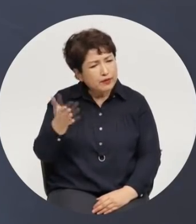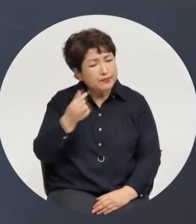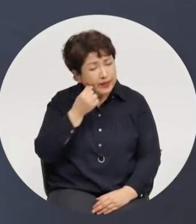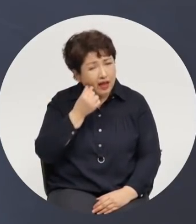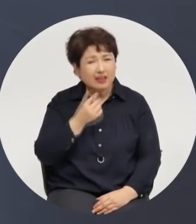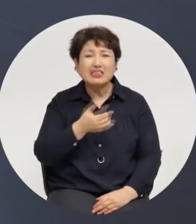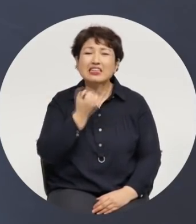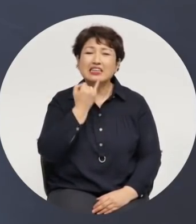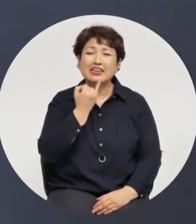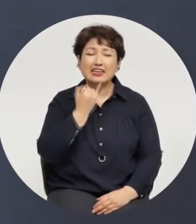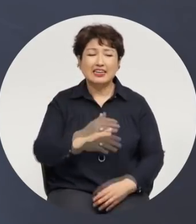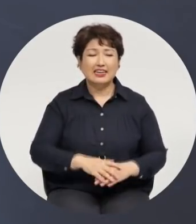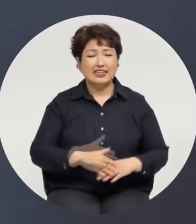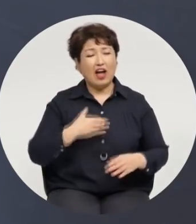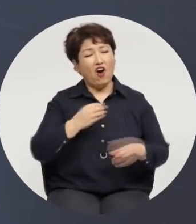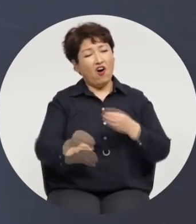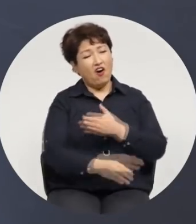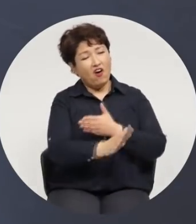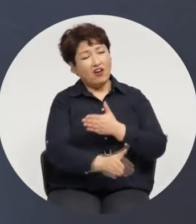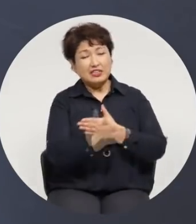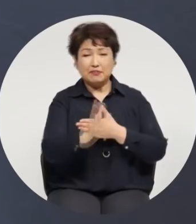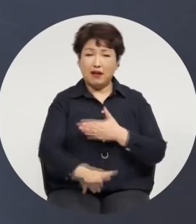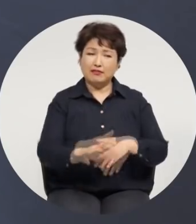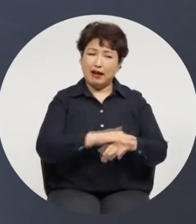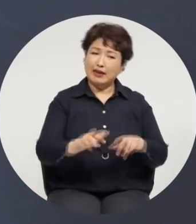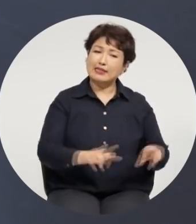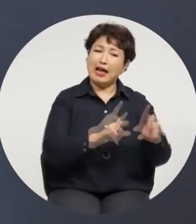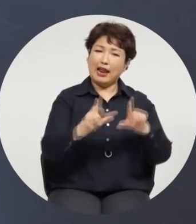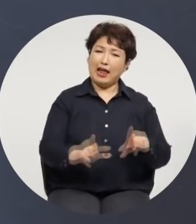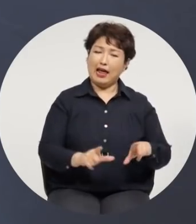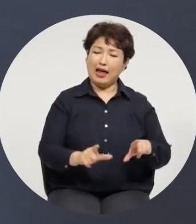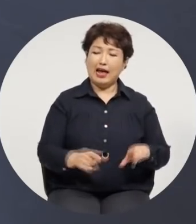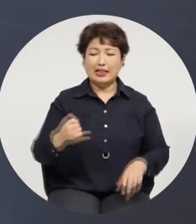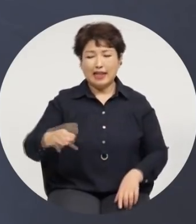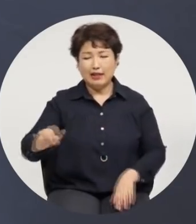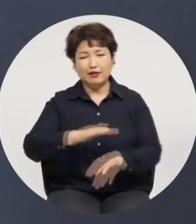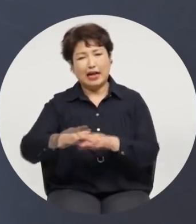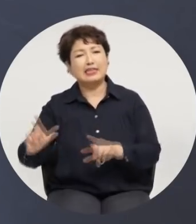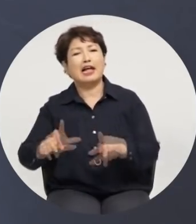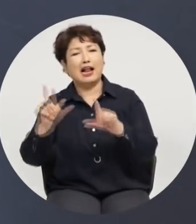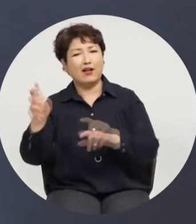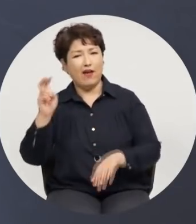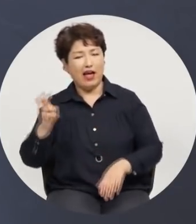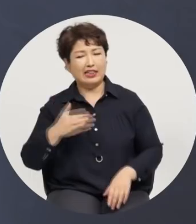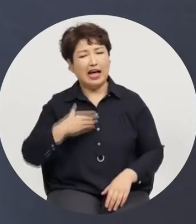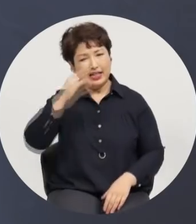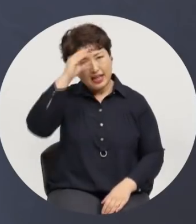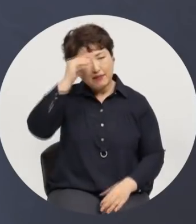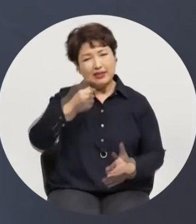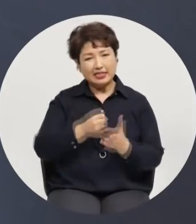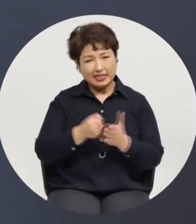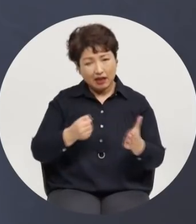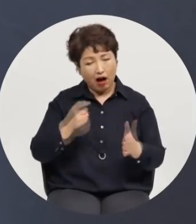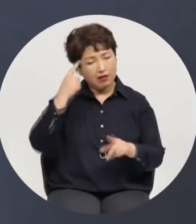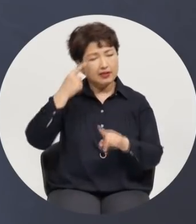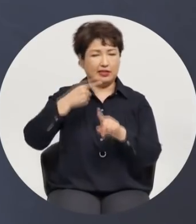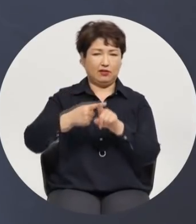'이런 나도 잘 사니까 우리 딸도 잘 살 거야' '나를 닮았으니까' 이렇게 긍정적으로 생각하시라는 거예요 (질문자) 네